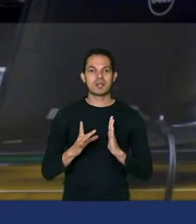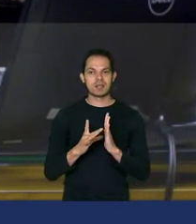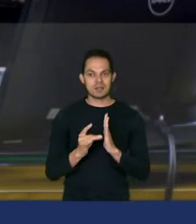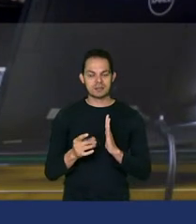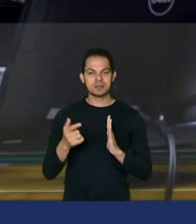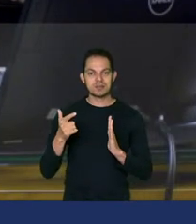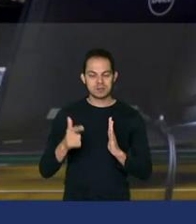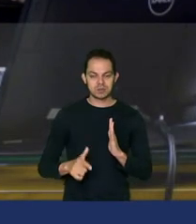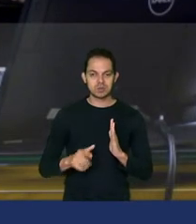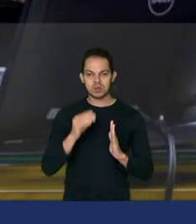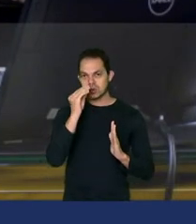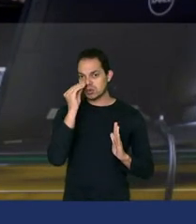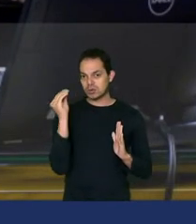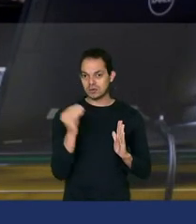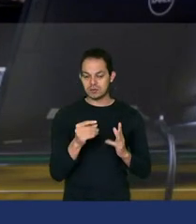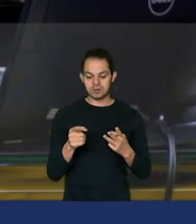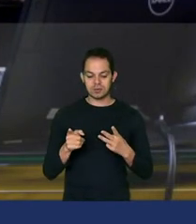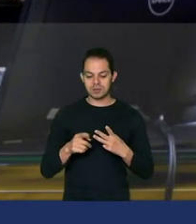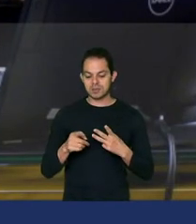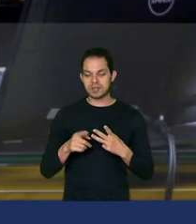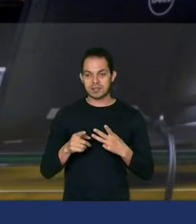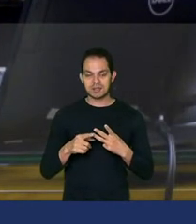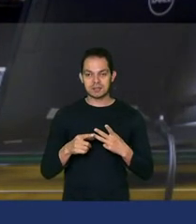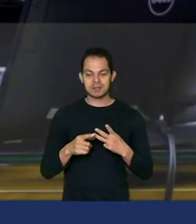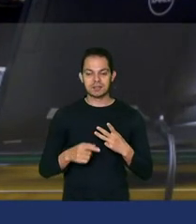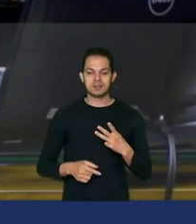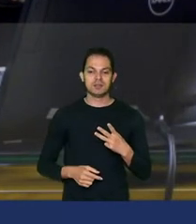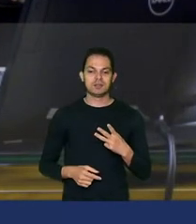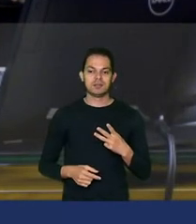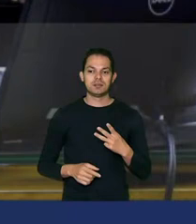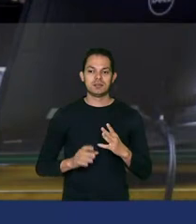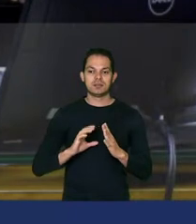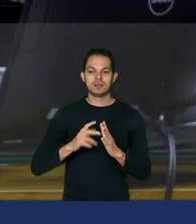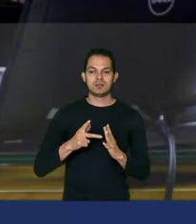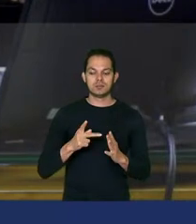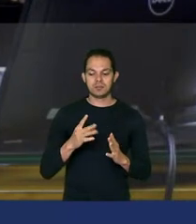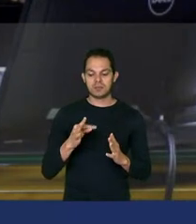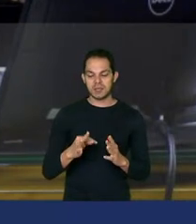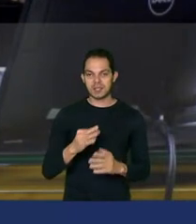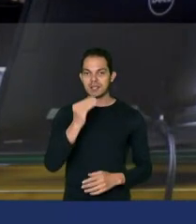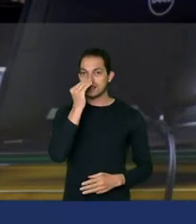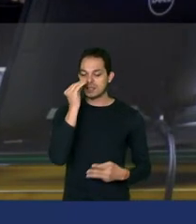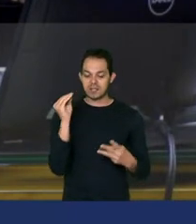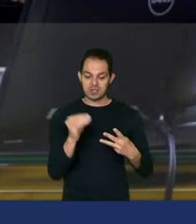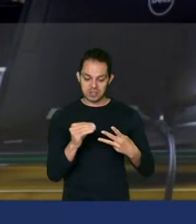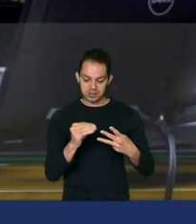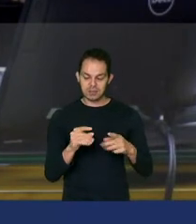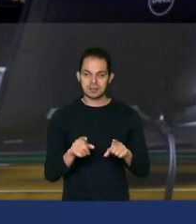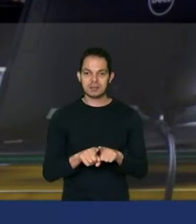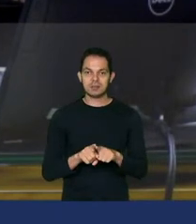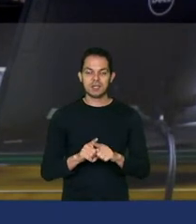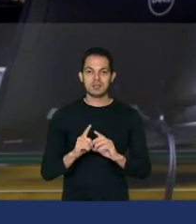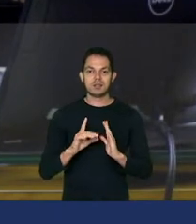ALMEIDA. -- [REPÓRTER]: MAIS UM DESTAQUE REJEITADO, O TERCEIRO DESTAQUE, O DESTAQUE DE NÚMERO SEIS DO PT FOI